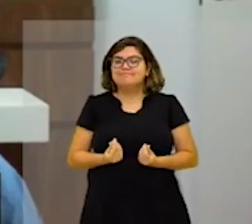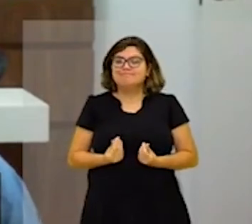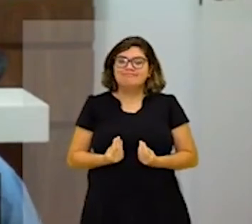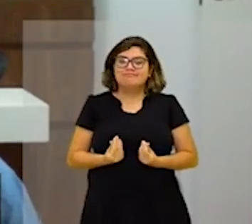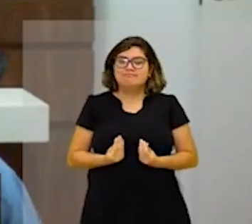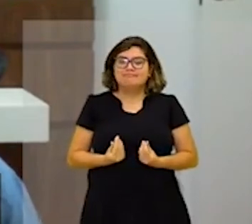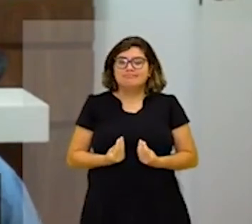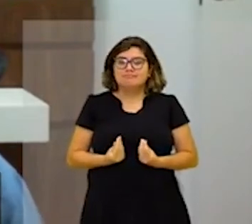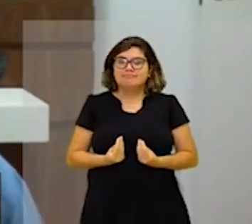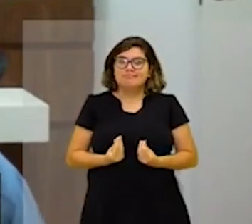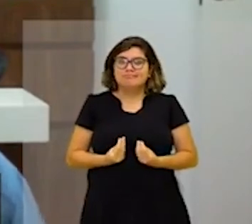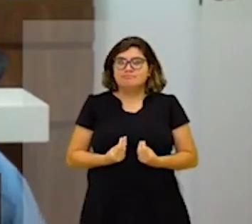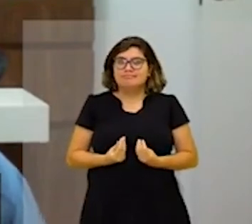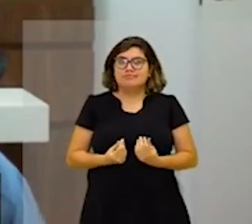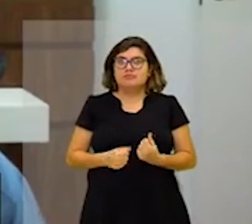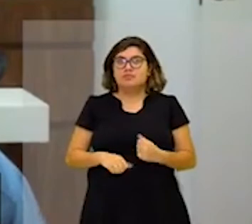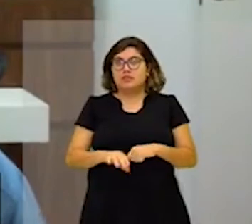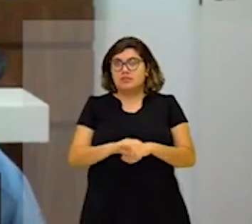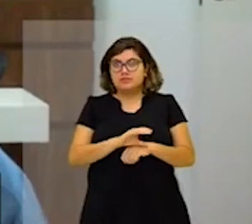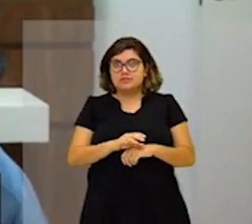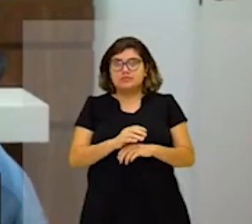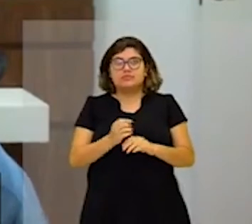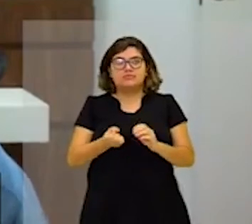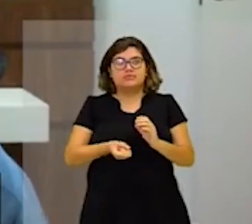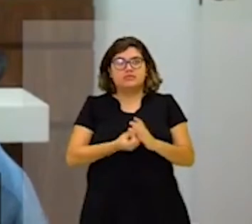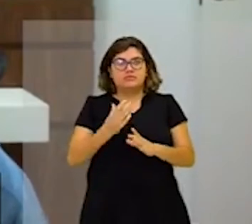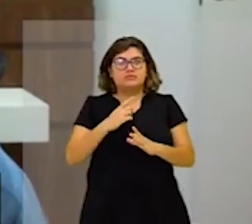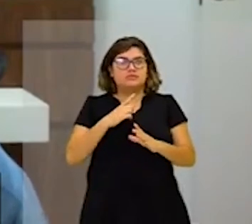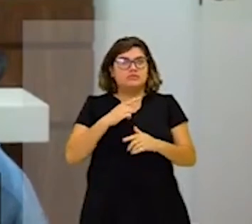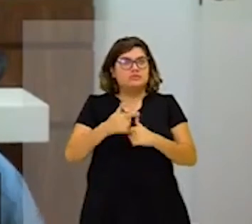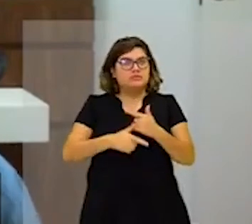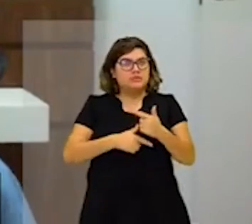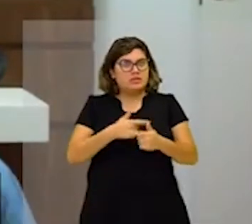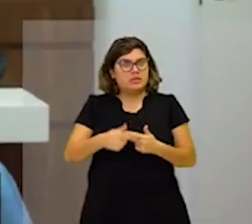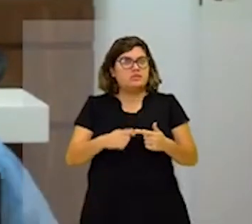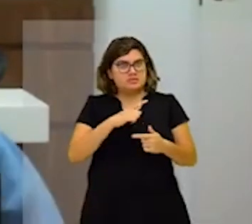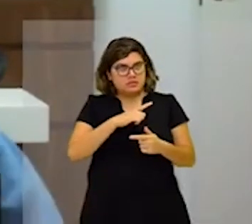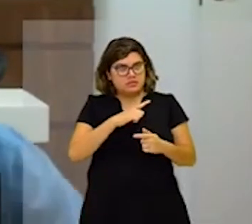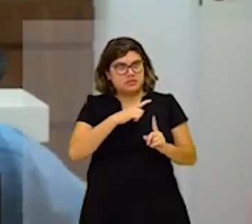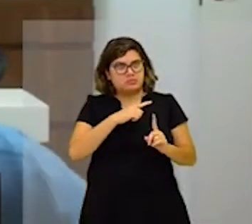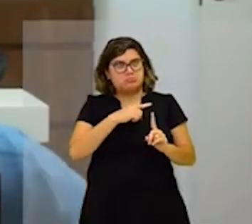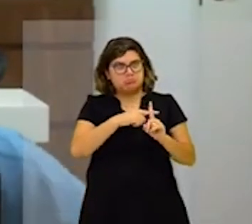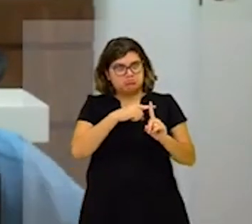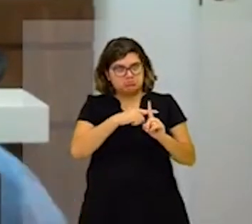a construção do mercado privado de doação tem seu suas virtudes três piscinas Fontes